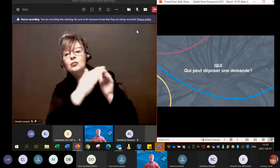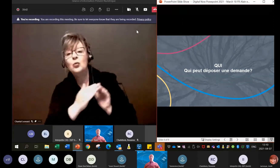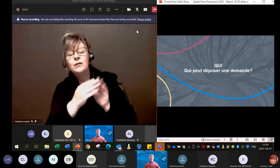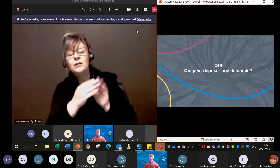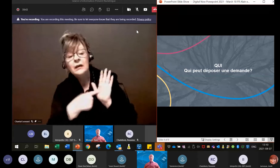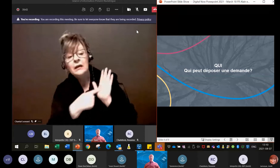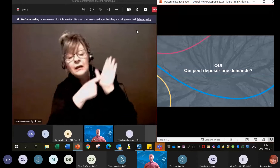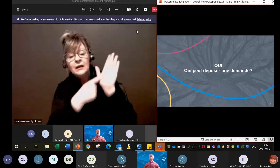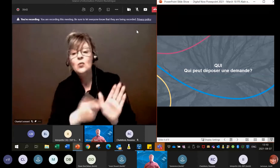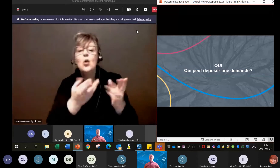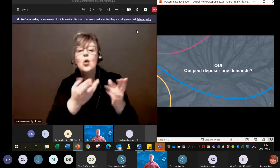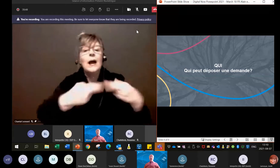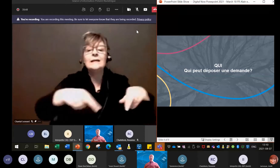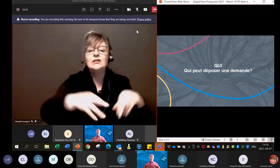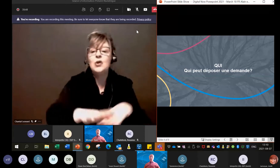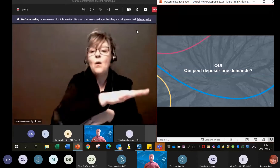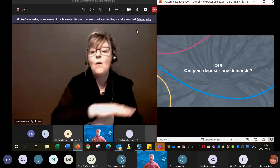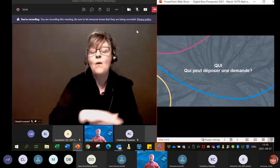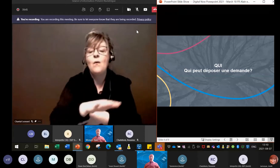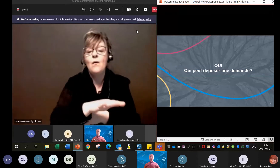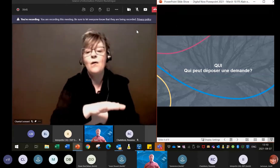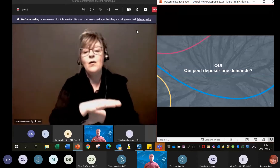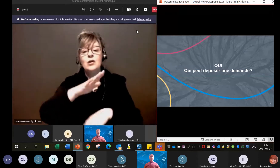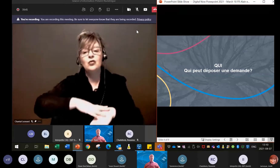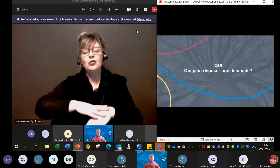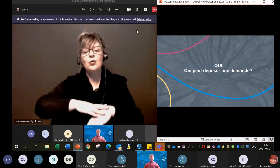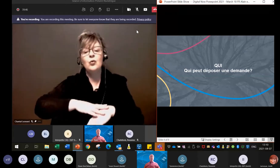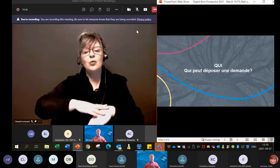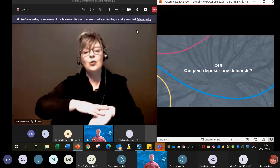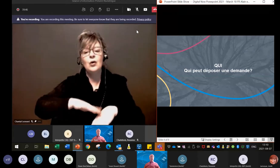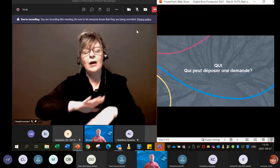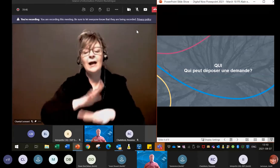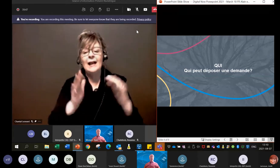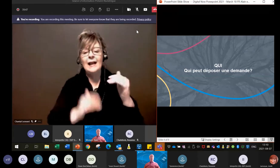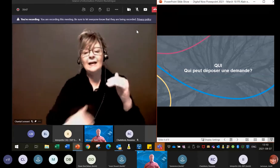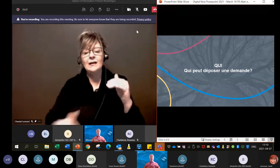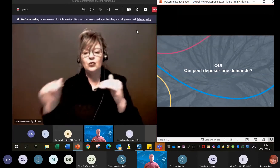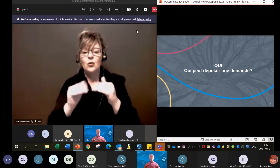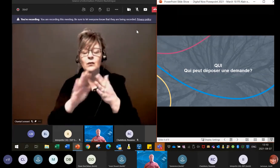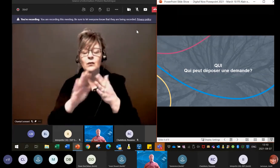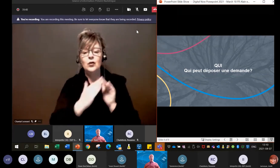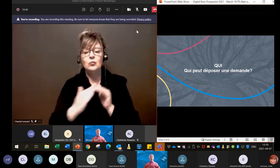particulièrement ce qui a trait à la mobilisation et à l’inclusion des